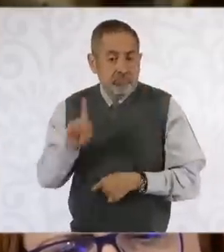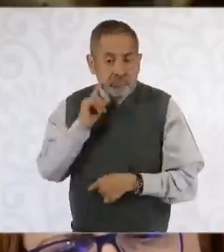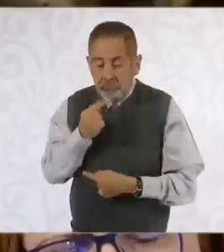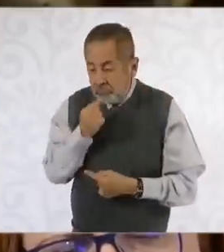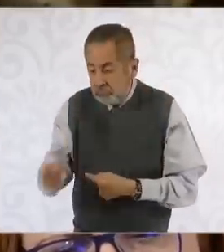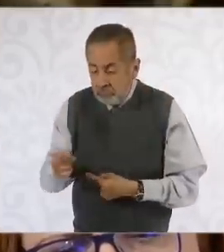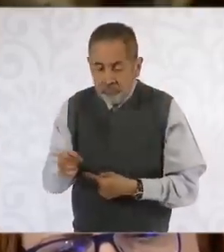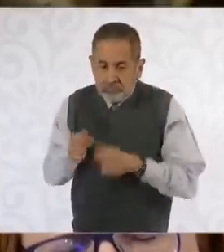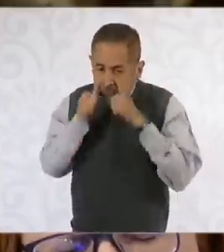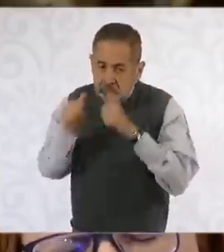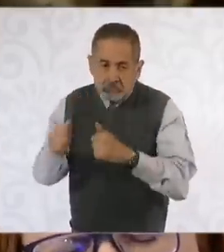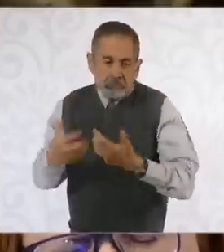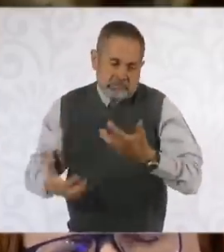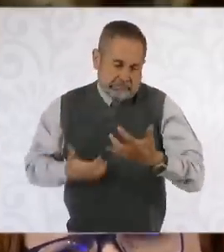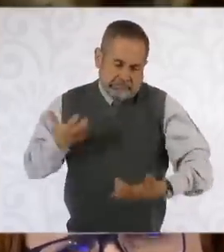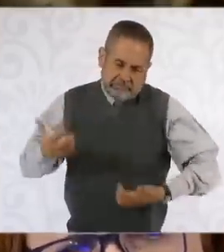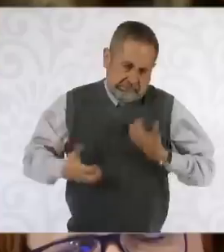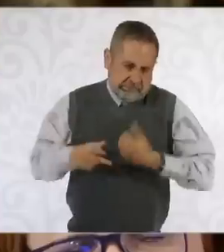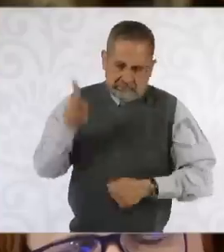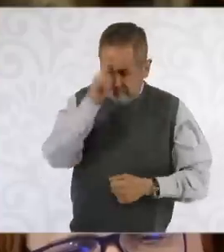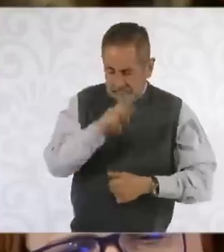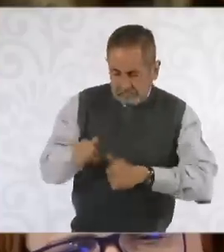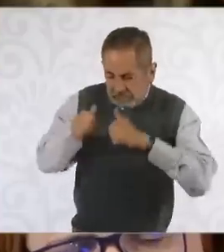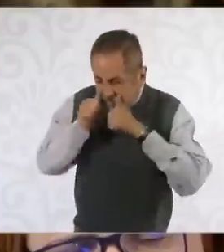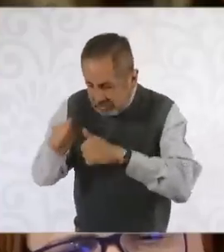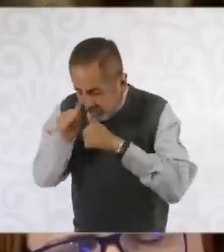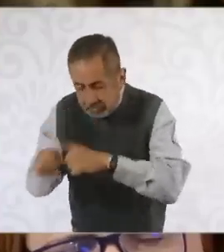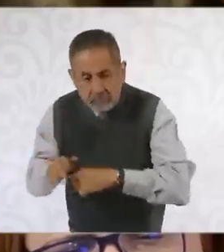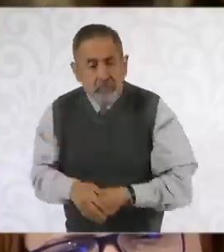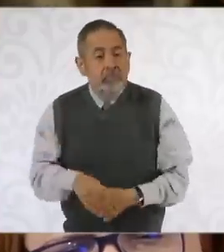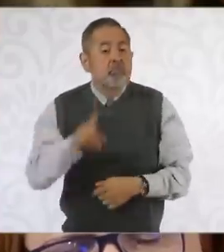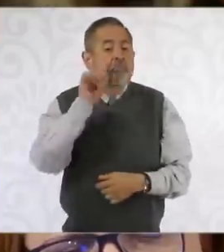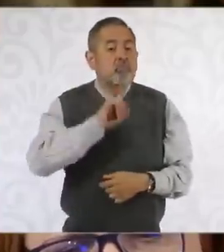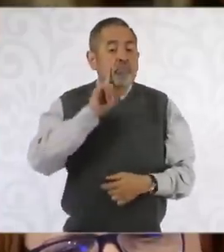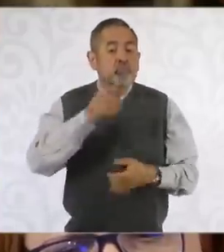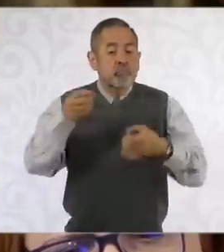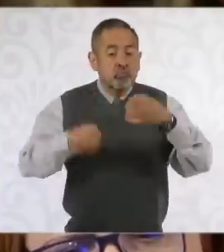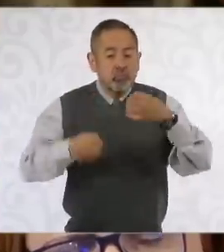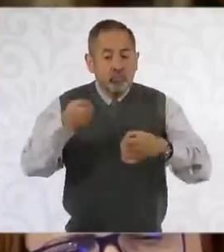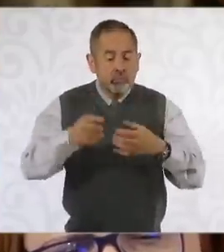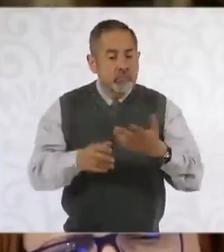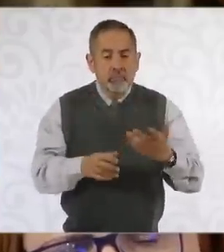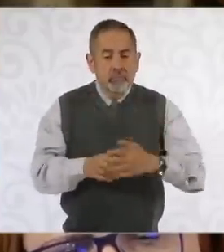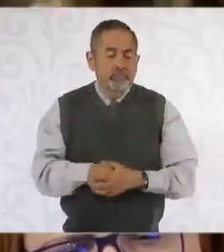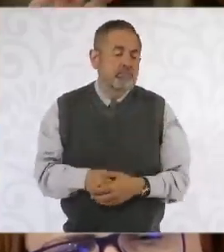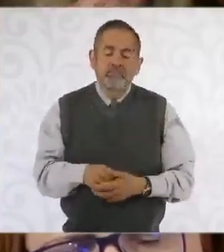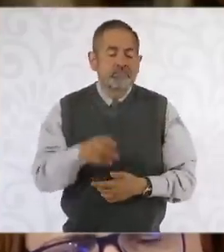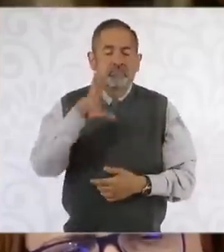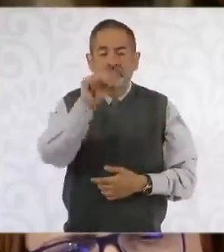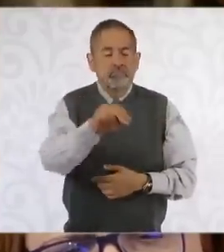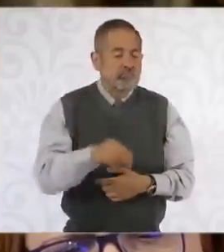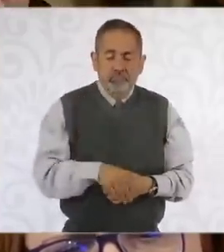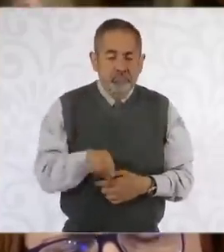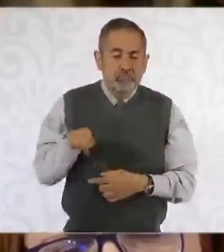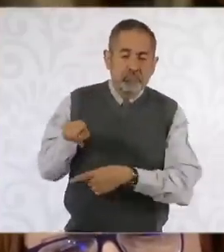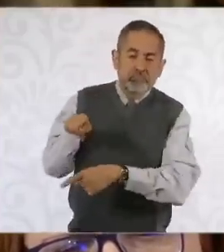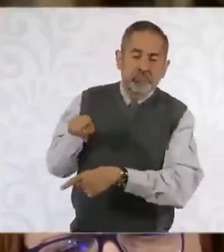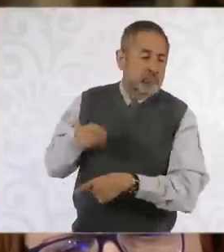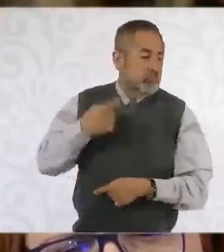quemaduras graves de la pequeña y el la juez la juez dice que Eh no puede exigirle a la empresa